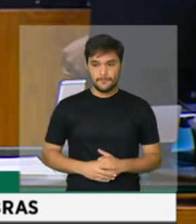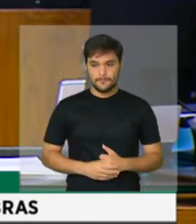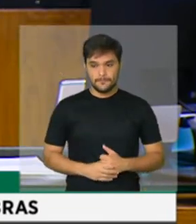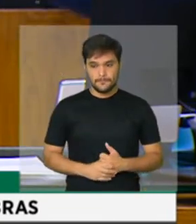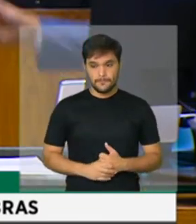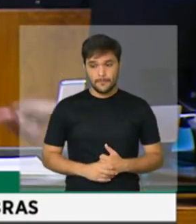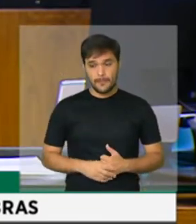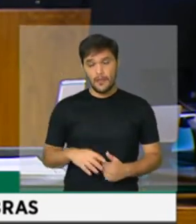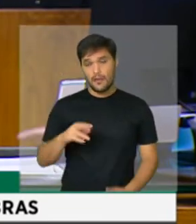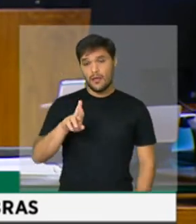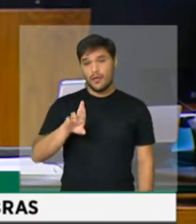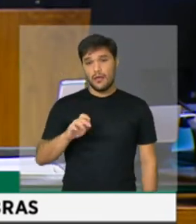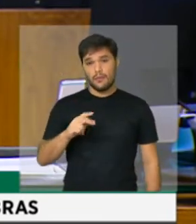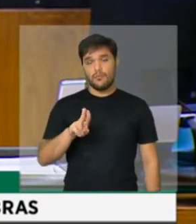ORIENTA O REPUBLICANOS?